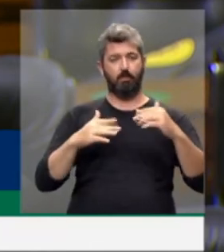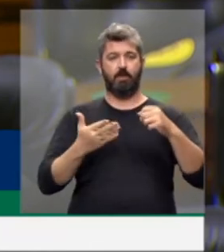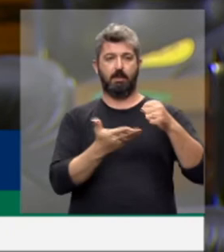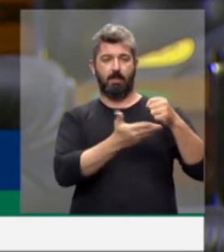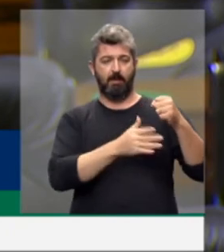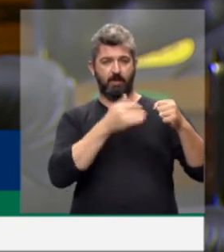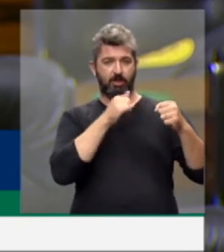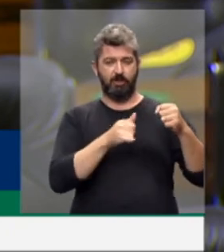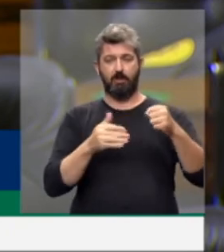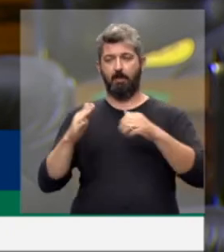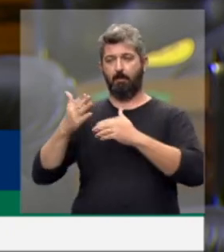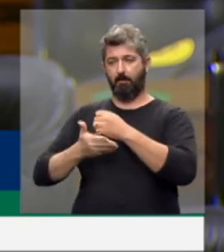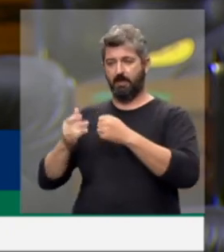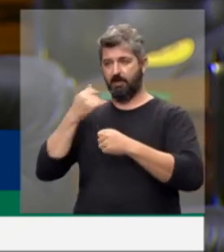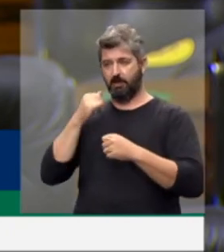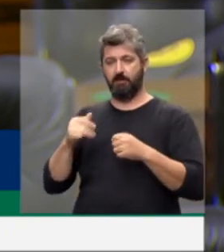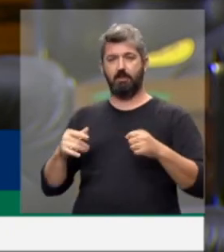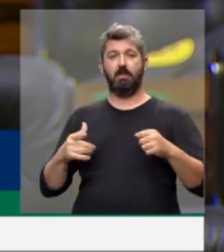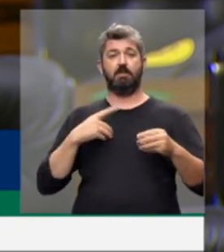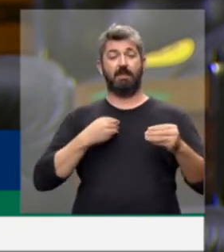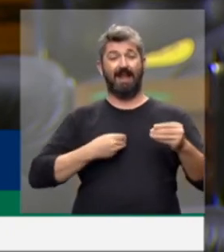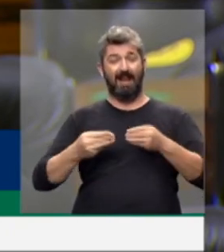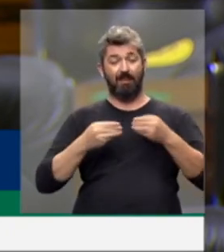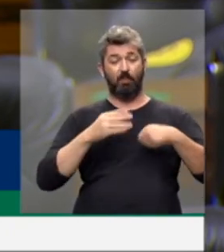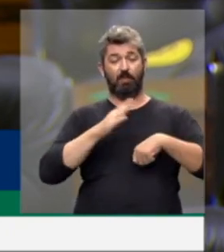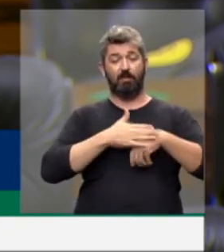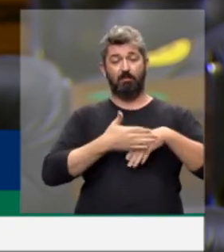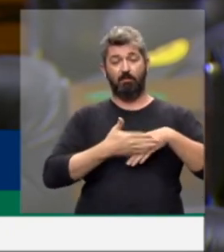MATÉRIA DEVE AVANÇAR, MAS ESTAMOS BUSCANDO O EQUILÍBRIO ENTRE AS MATRIZES, ESTAMOS...